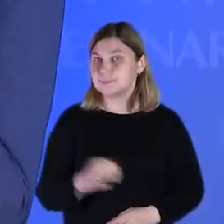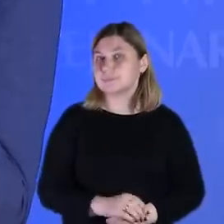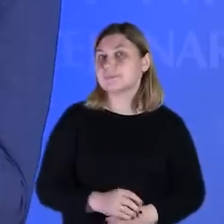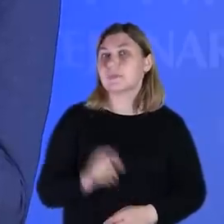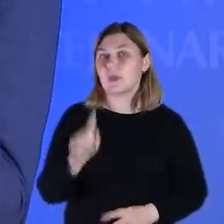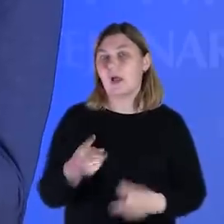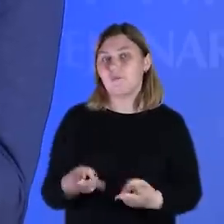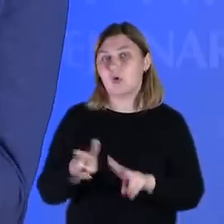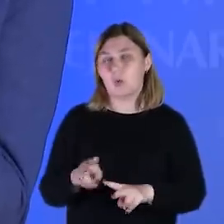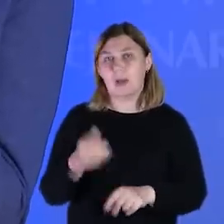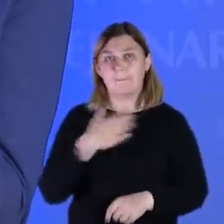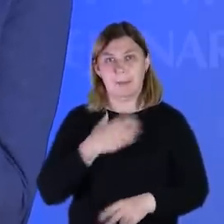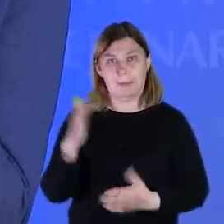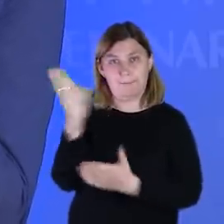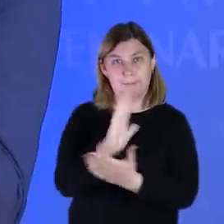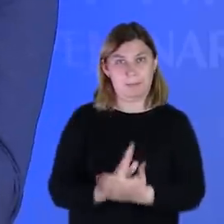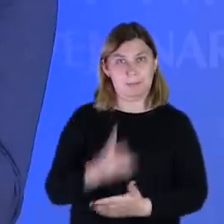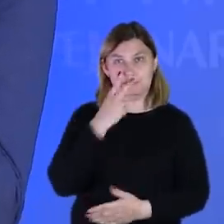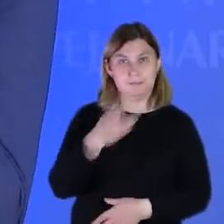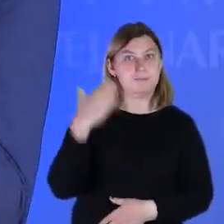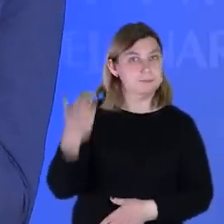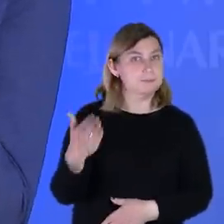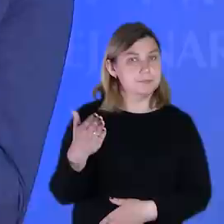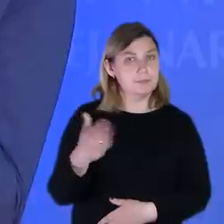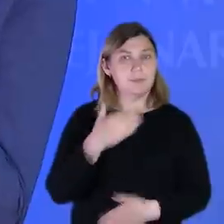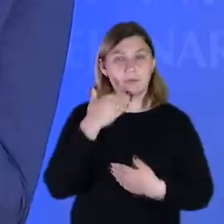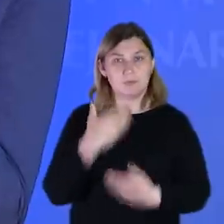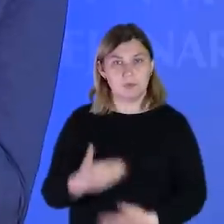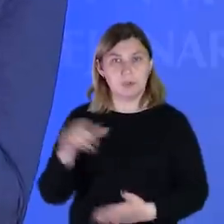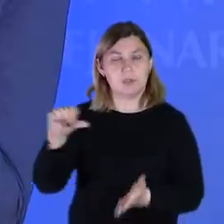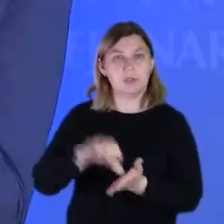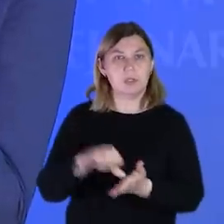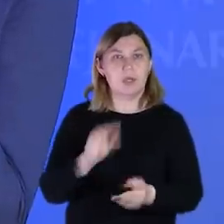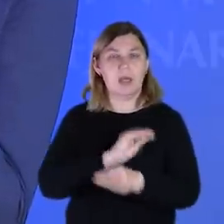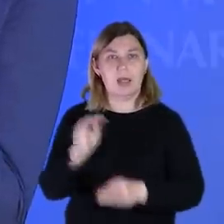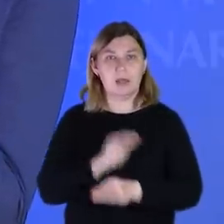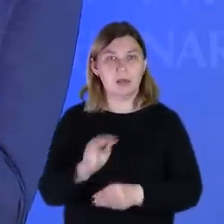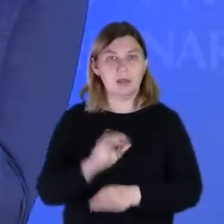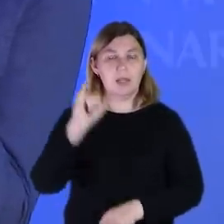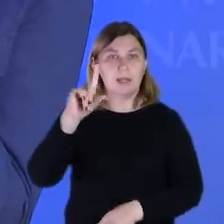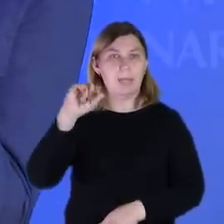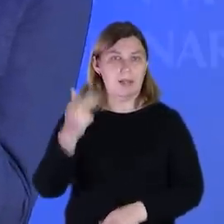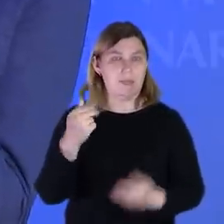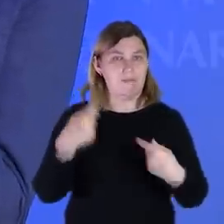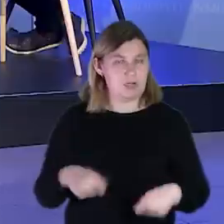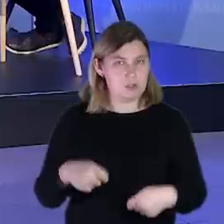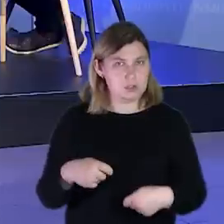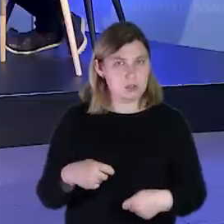wróćmy, bo mamy za sobą mapę (dzięki uprzejmości Centrum Edukacyjnego IPN Szczecinie).